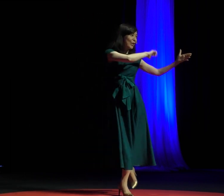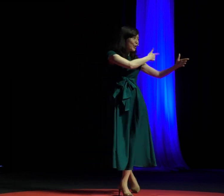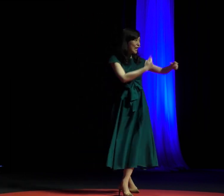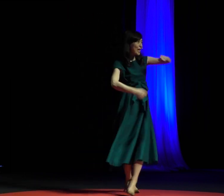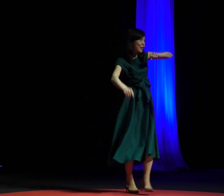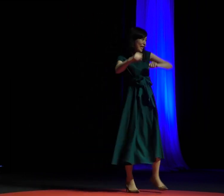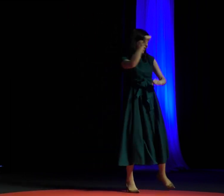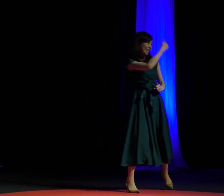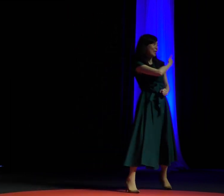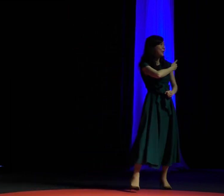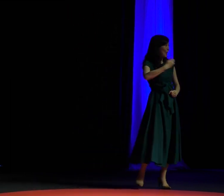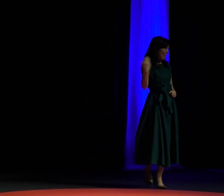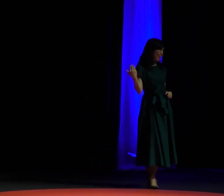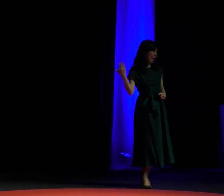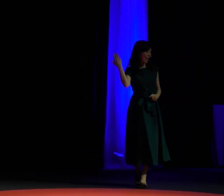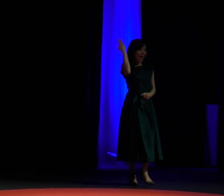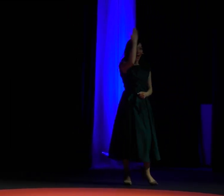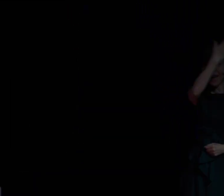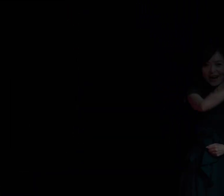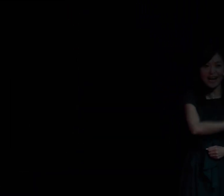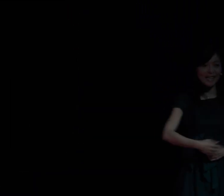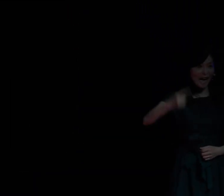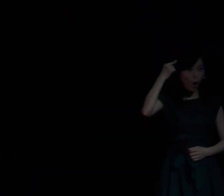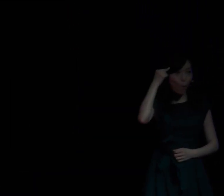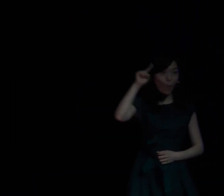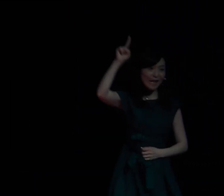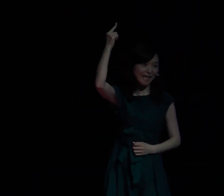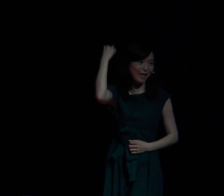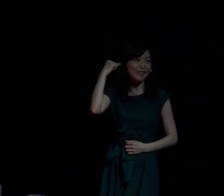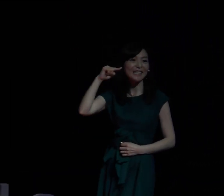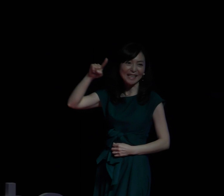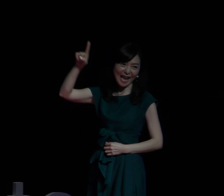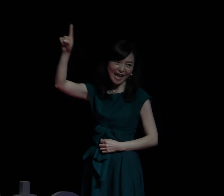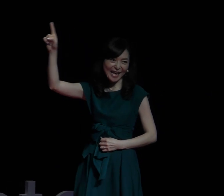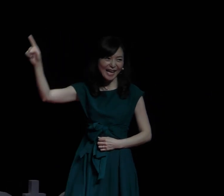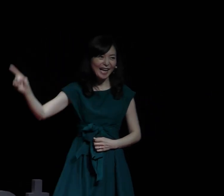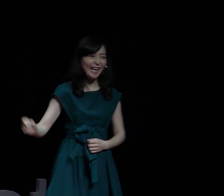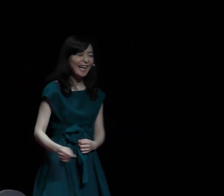como si el cuerpo hubiese recordado muchos movimientos